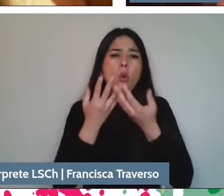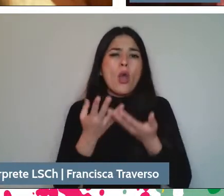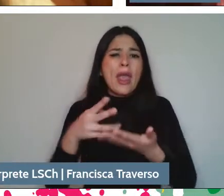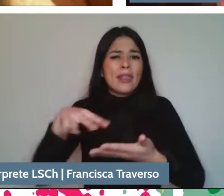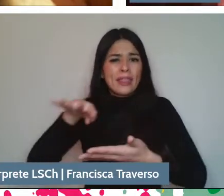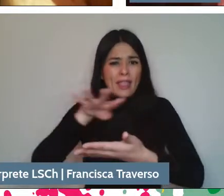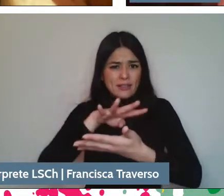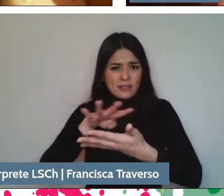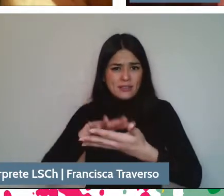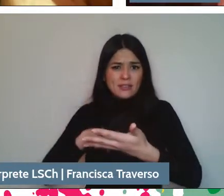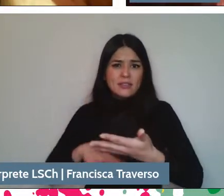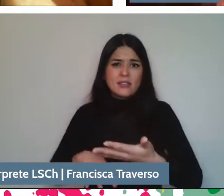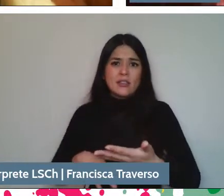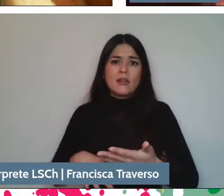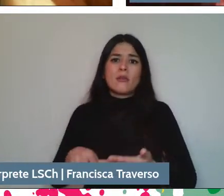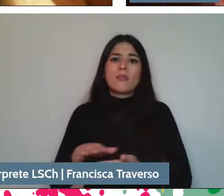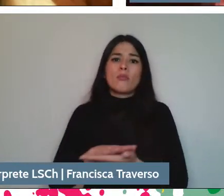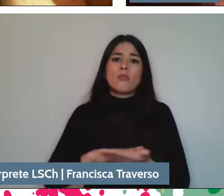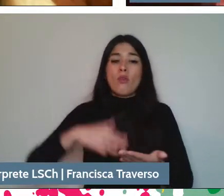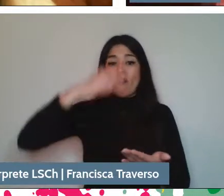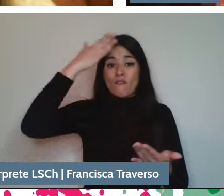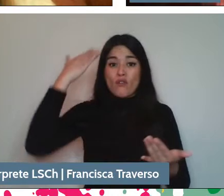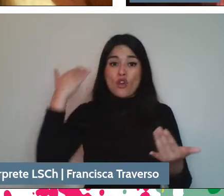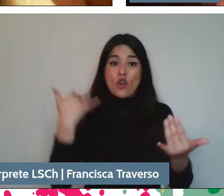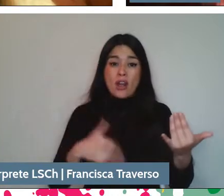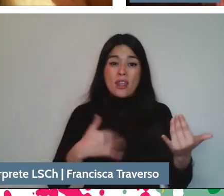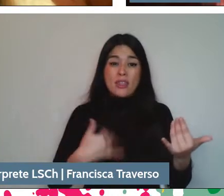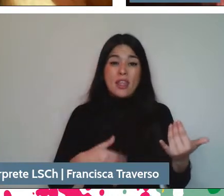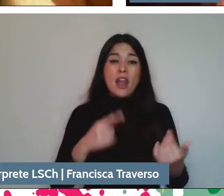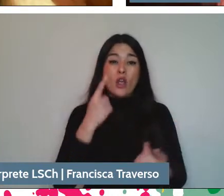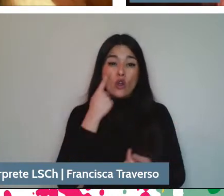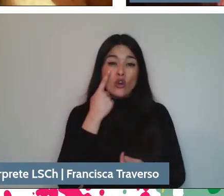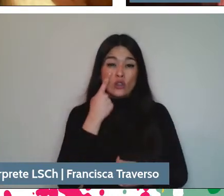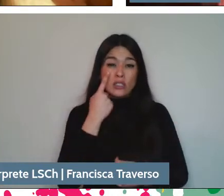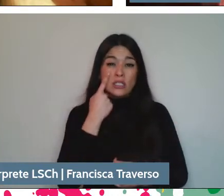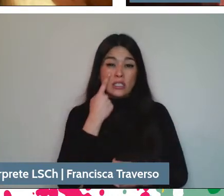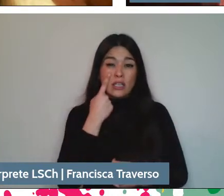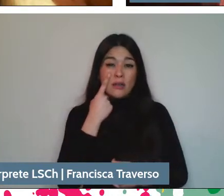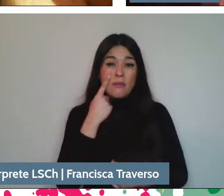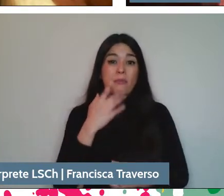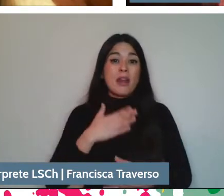Por ejemplo, suponte Violeta Parra que todo el mundo la conoce como cantante. Para mí ella siempre fue poeta.